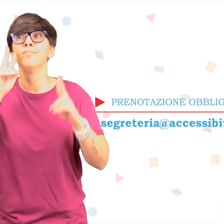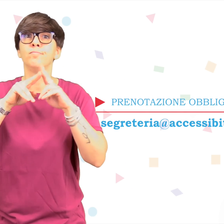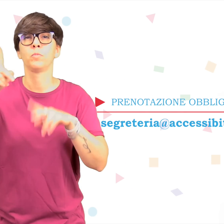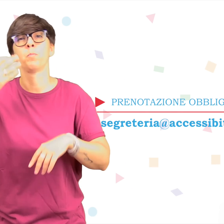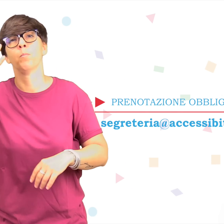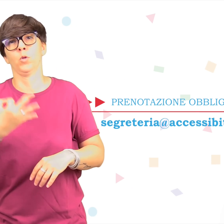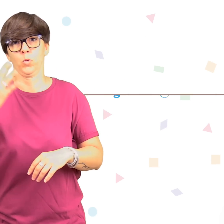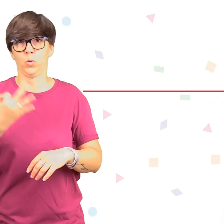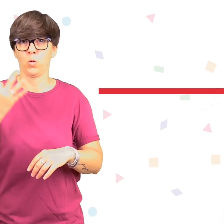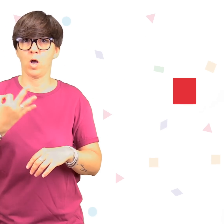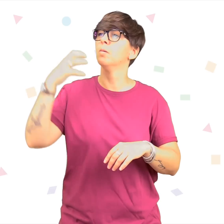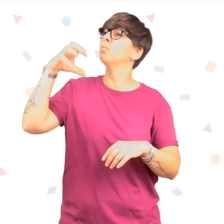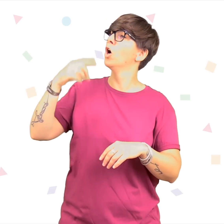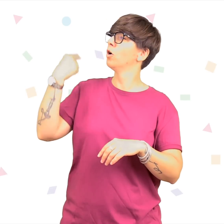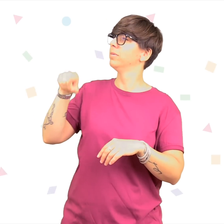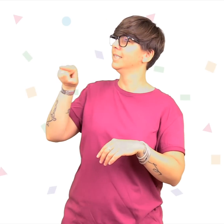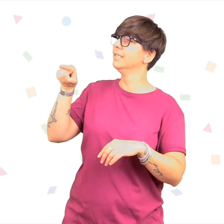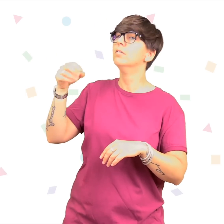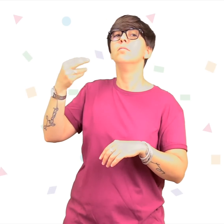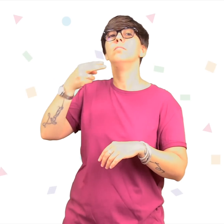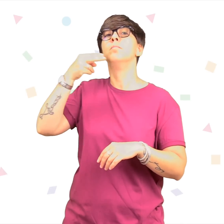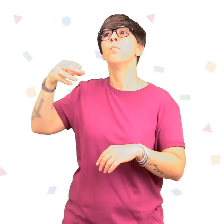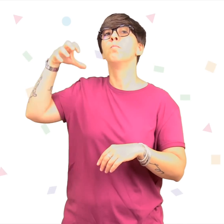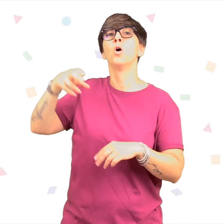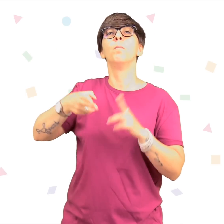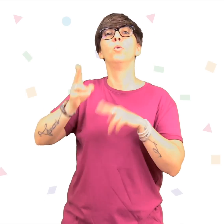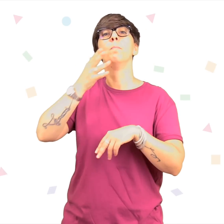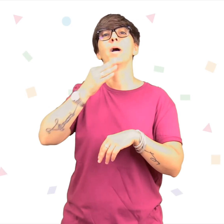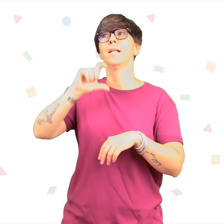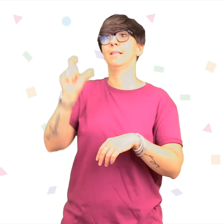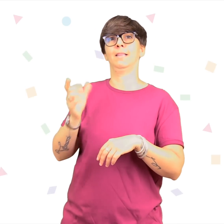Vi chiediamo di arrivare puntuali per scoprire uno dei Borghi più Belli d'Italia!